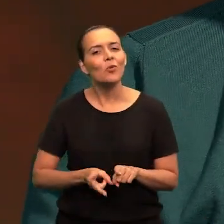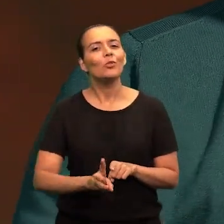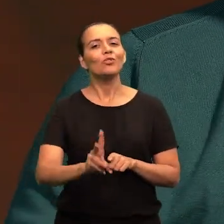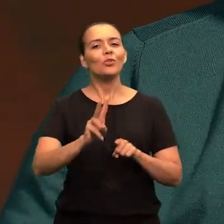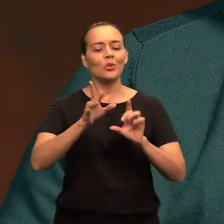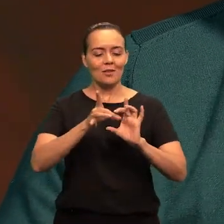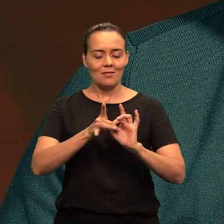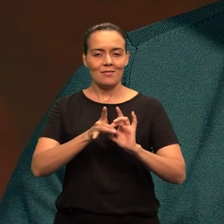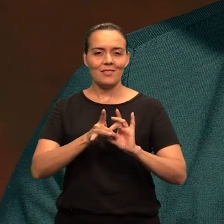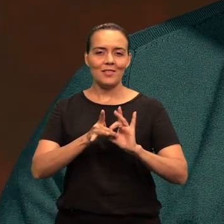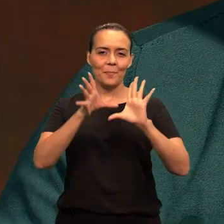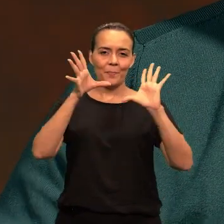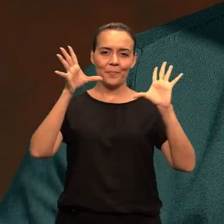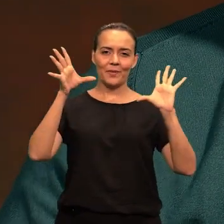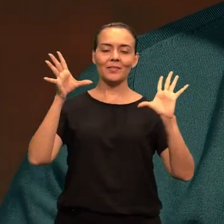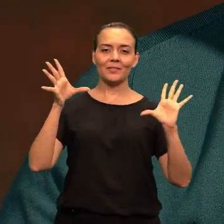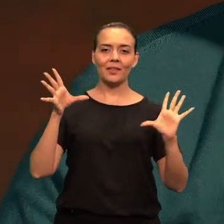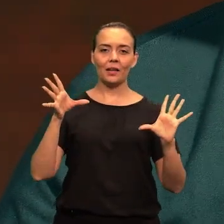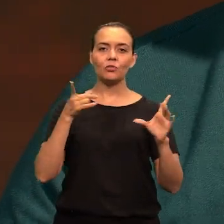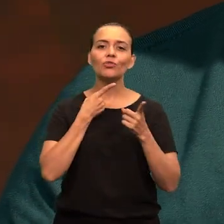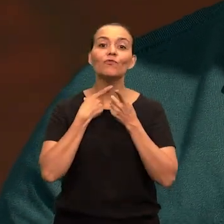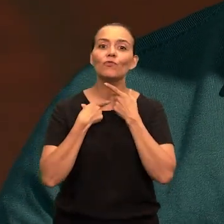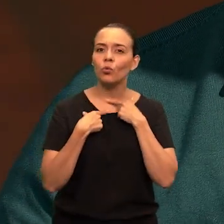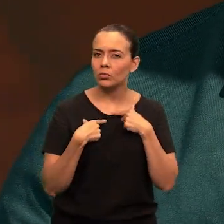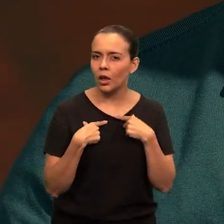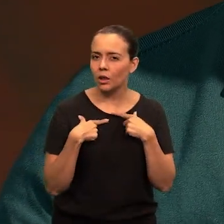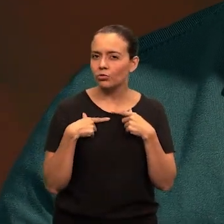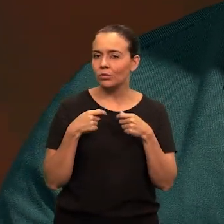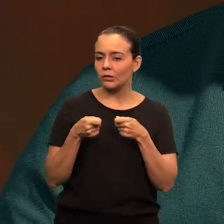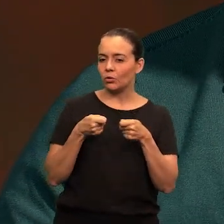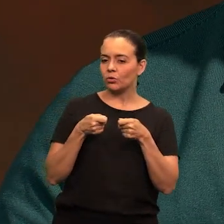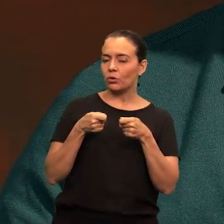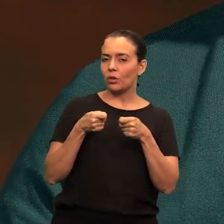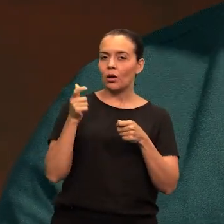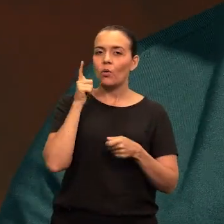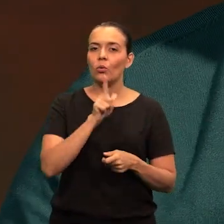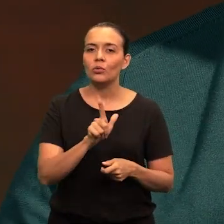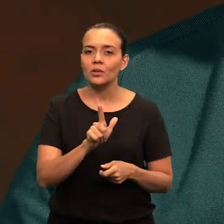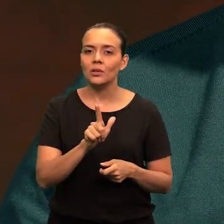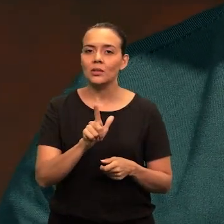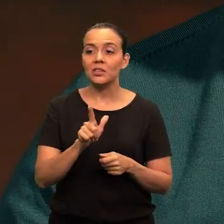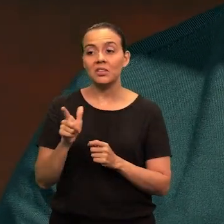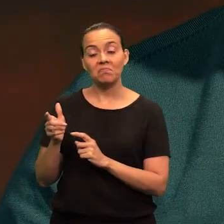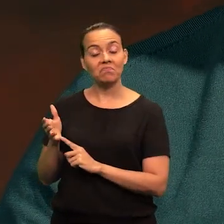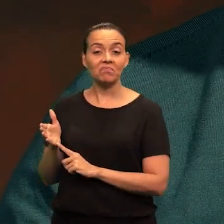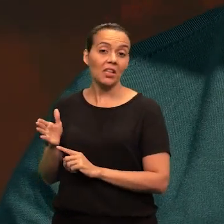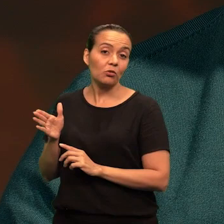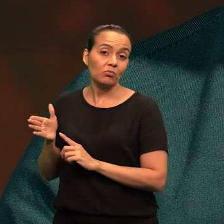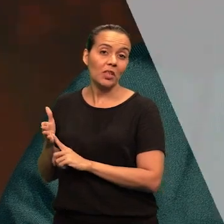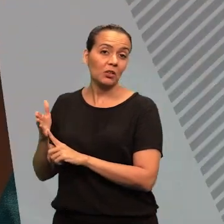de que a gente possa ser detentor das nossas vontades, com ou sem inteligência artificial.